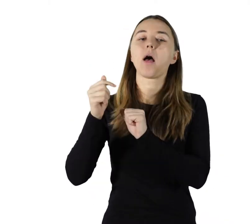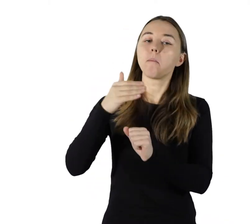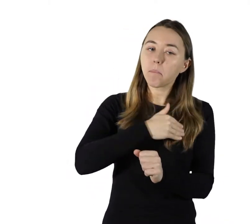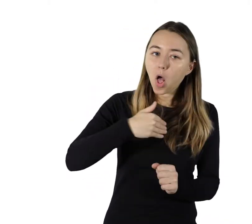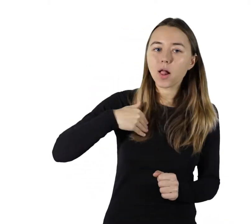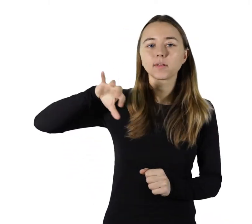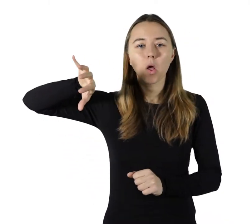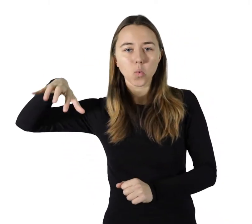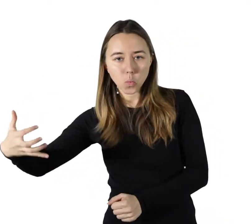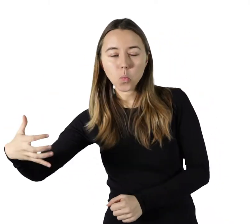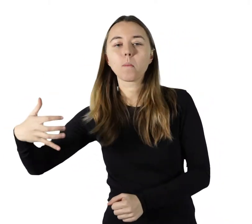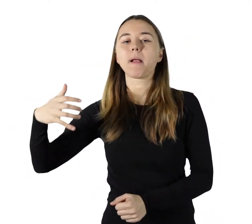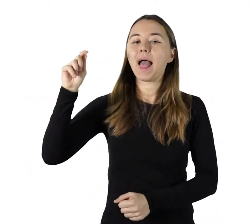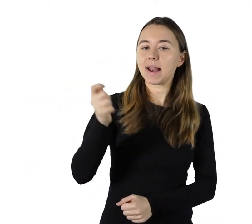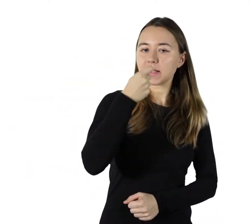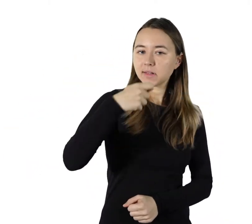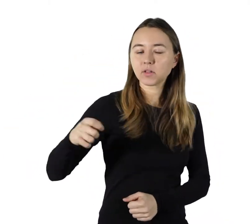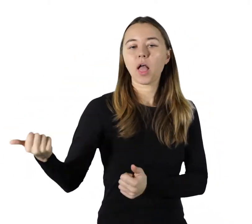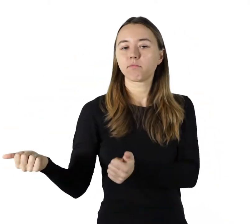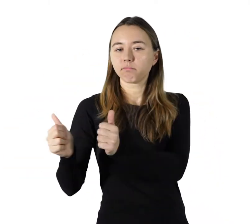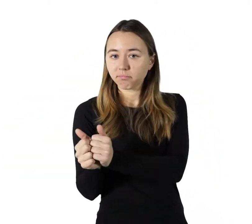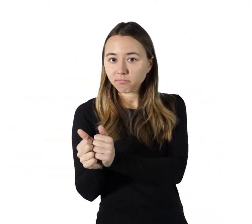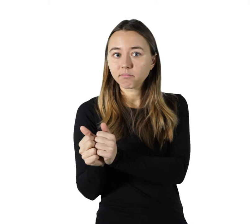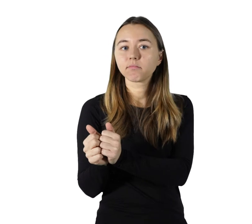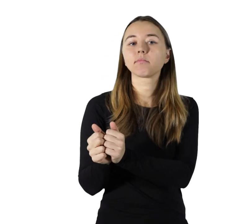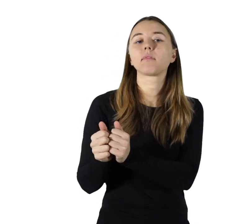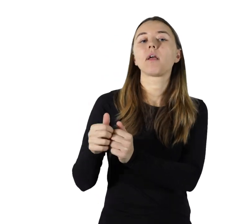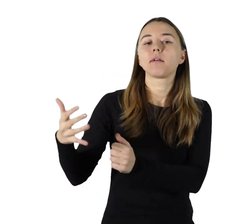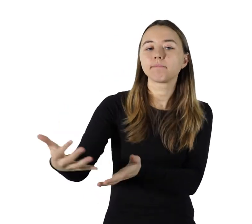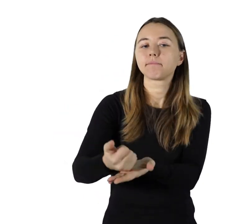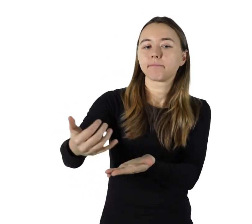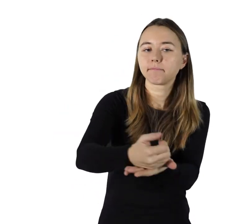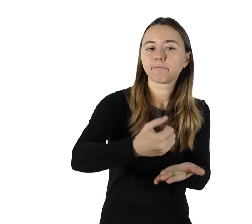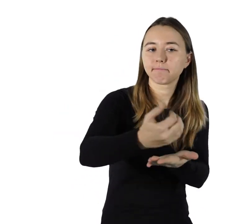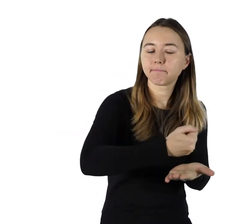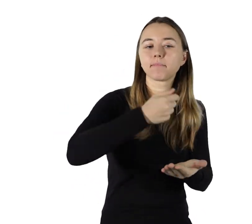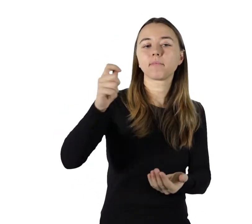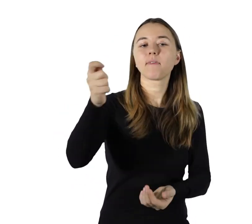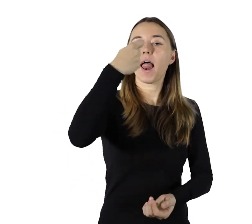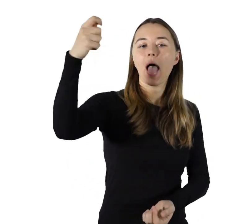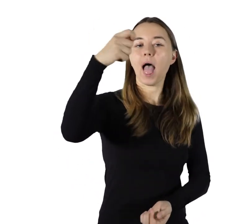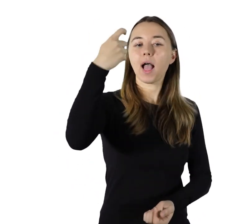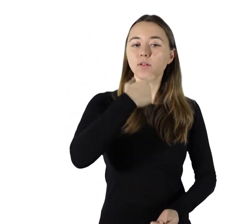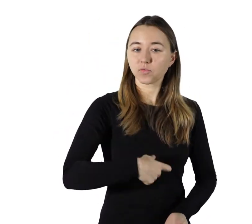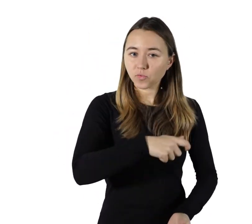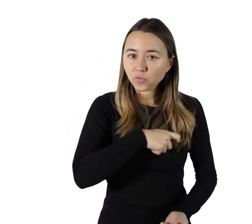ukazująca grupę polską, czyli rycerza i jego giermka, zbierających chorągwie krzyżackie,